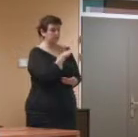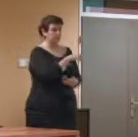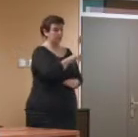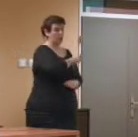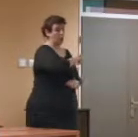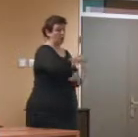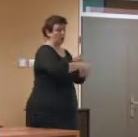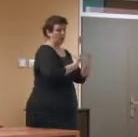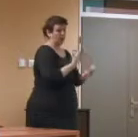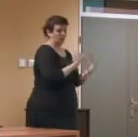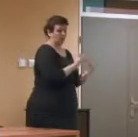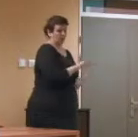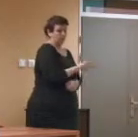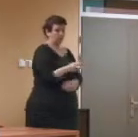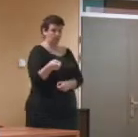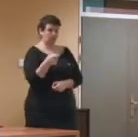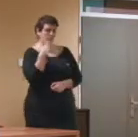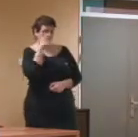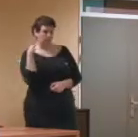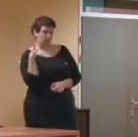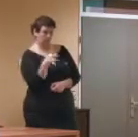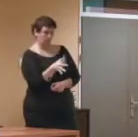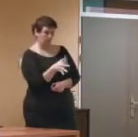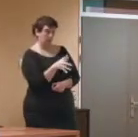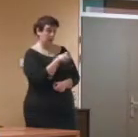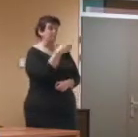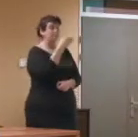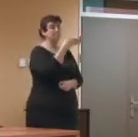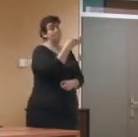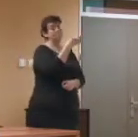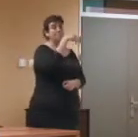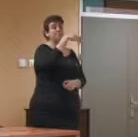Y claro, Benavente tenía dos alternativas, o fugarse o dar la cara, por lo que